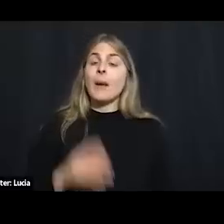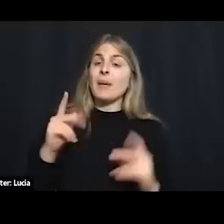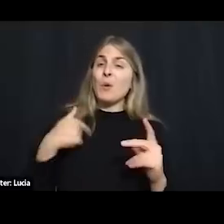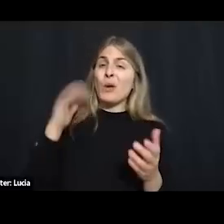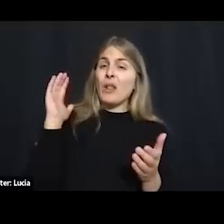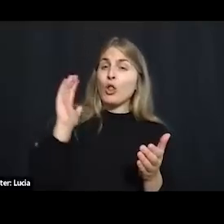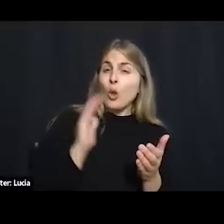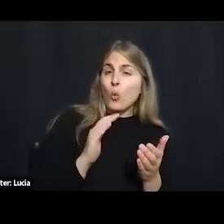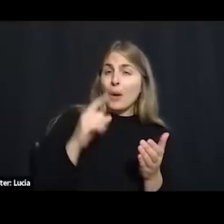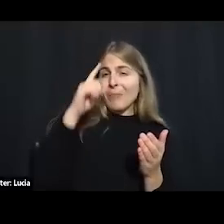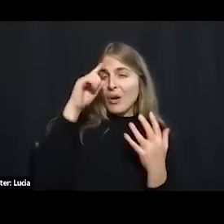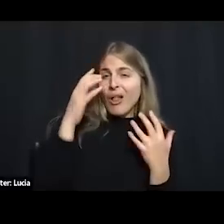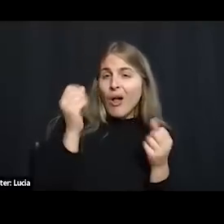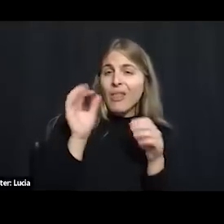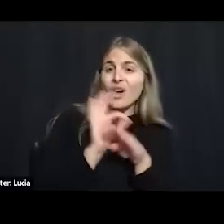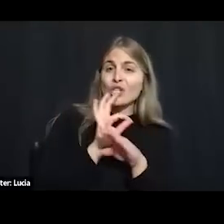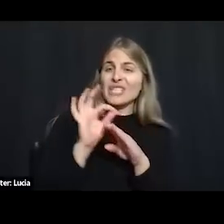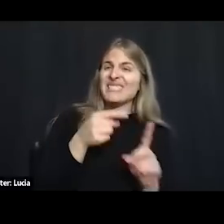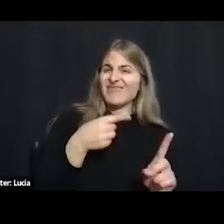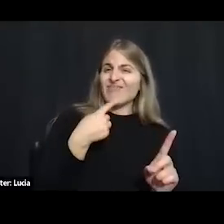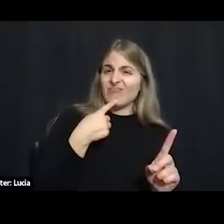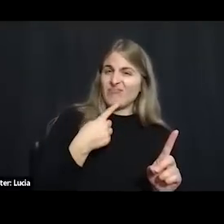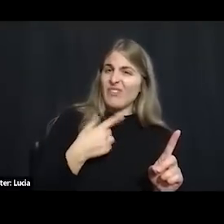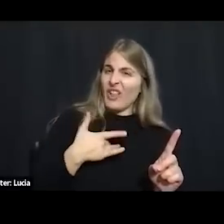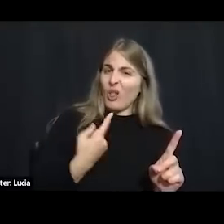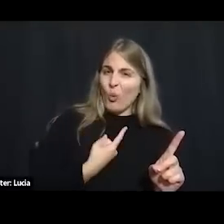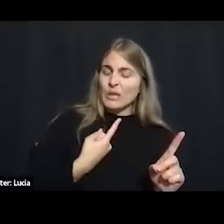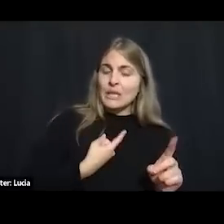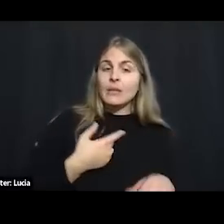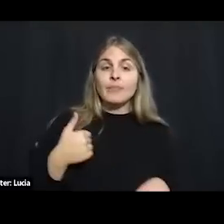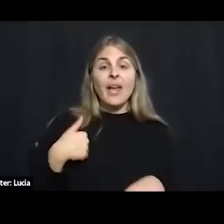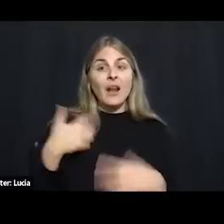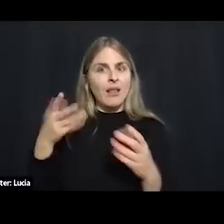reportaron niveles más altos de soledad. Y un mayor número de hospitalizaciones psiquiátricas